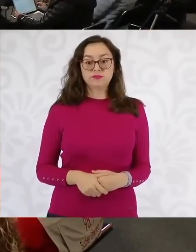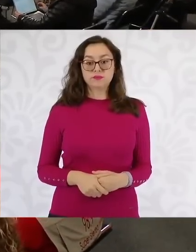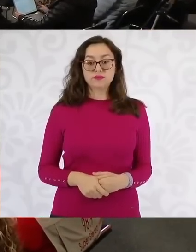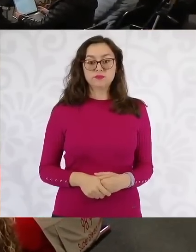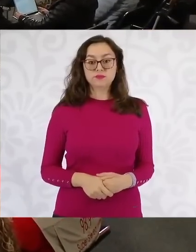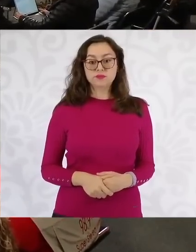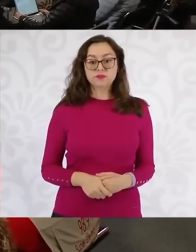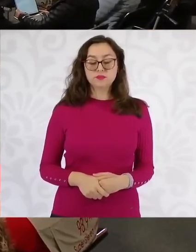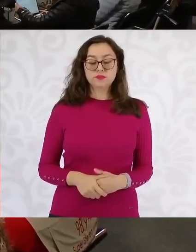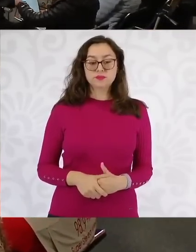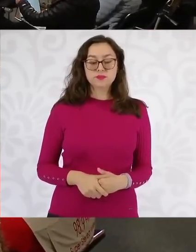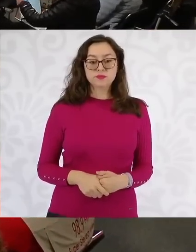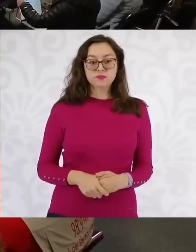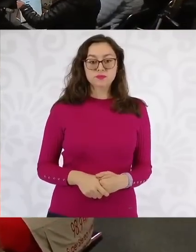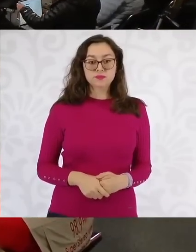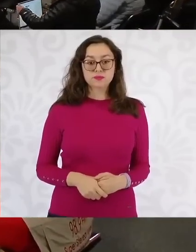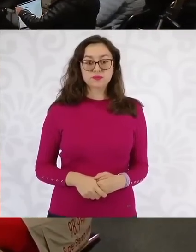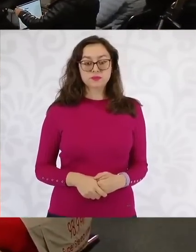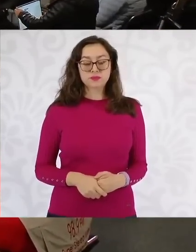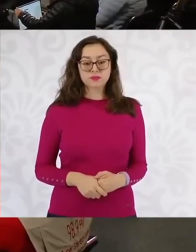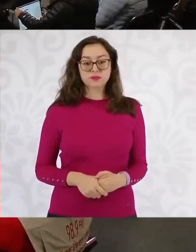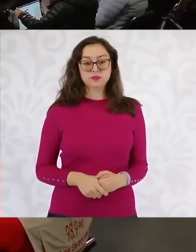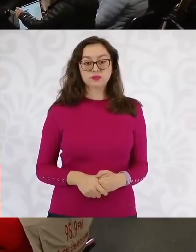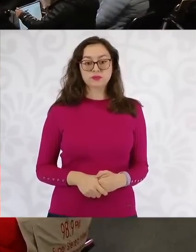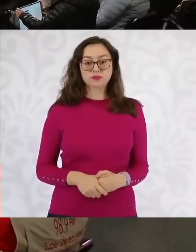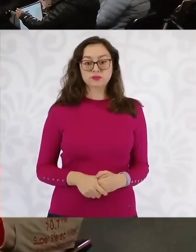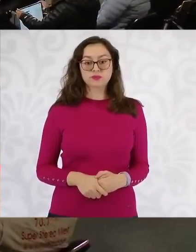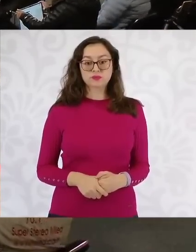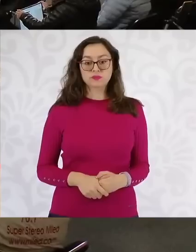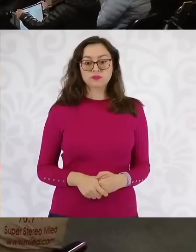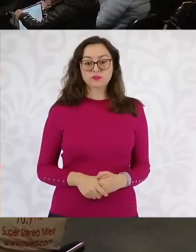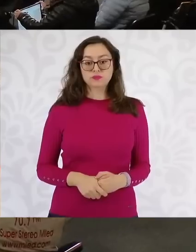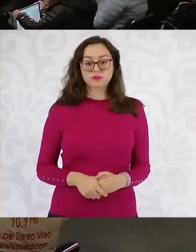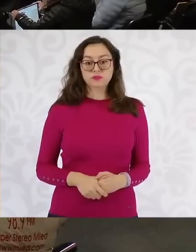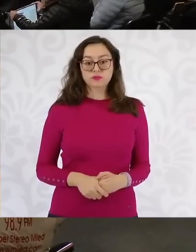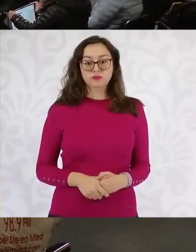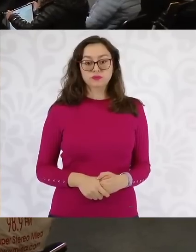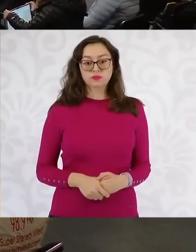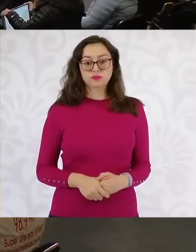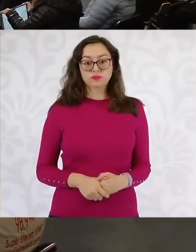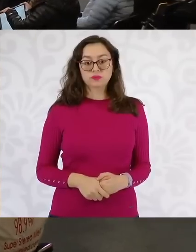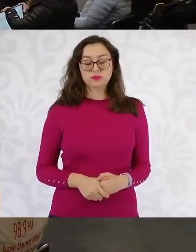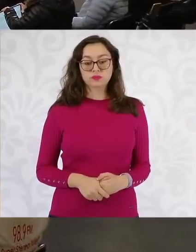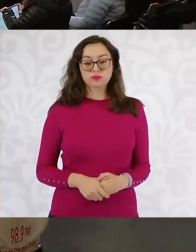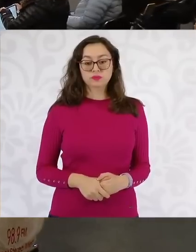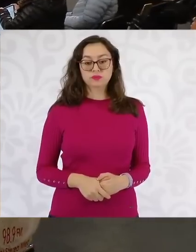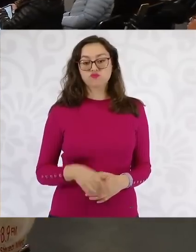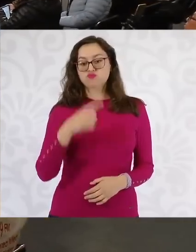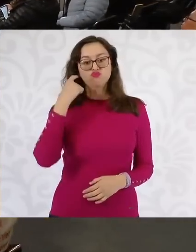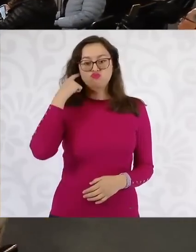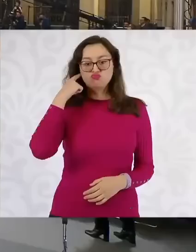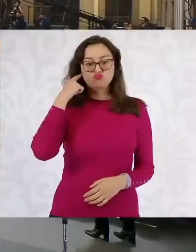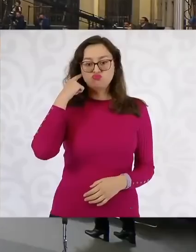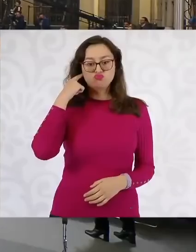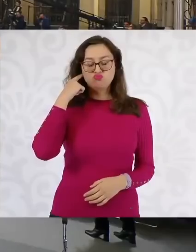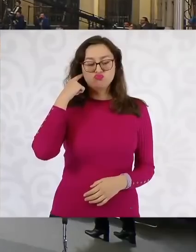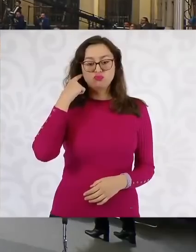Sentencia saber si tiene avances sobre el tema y Si en dado caso tras la audiencia programada